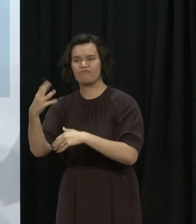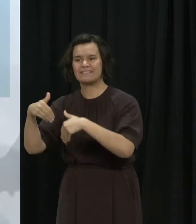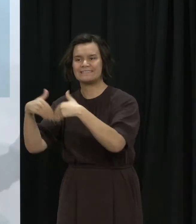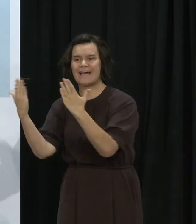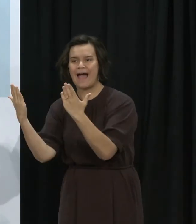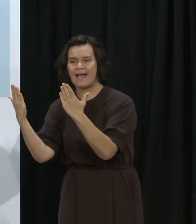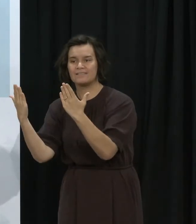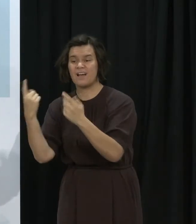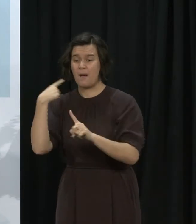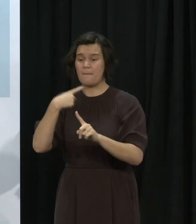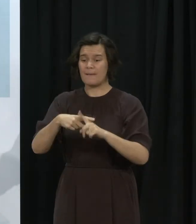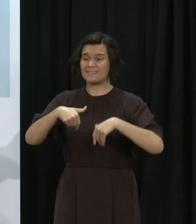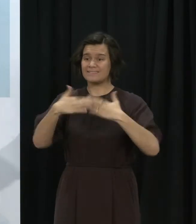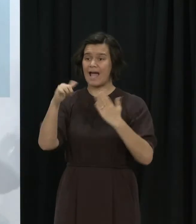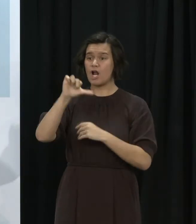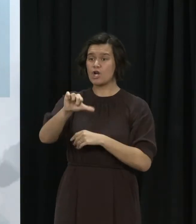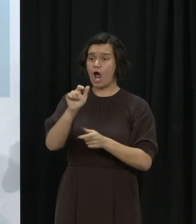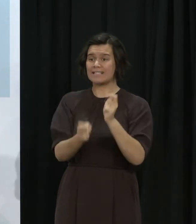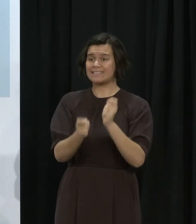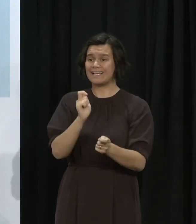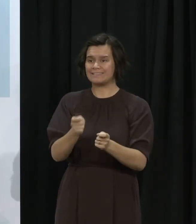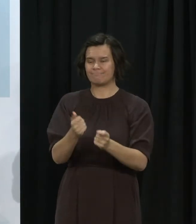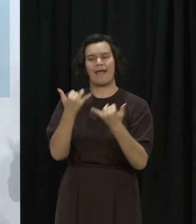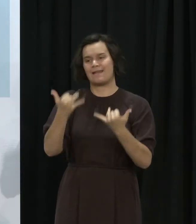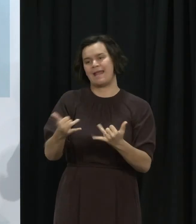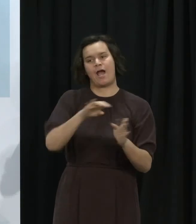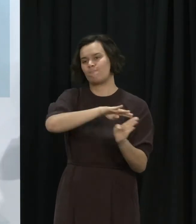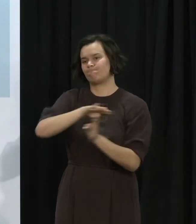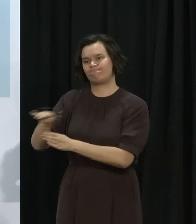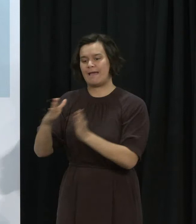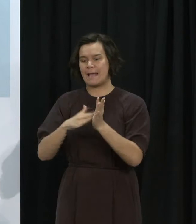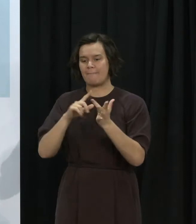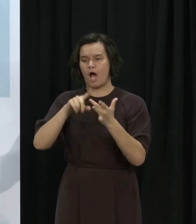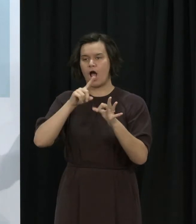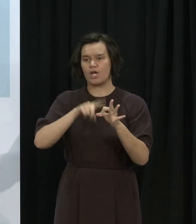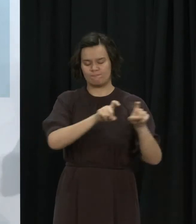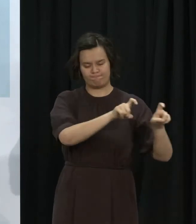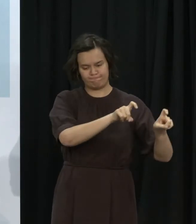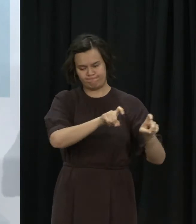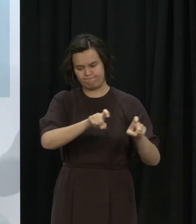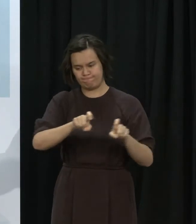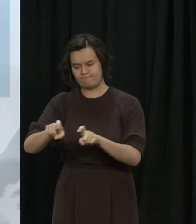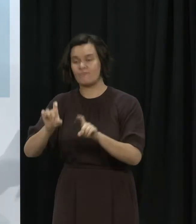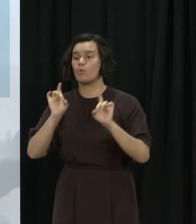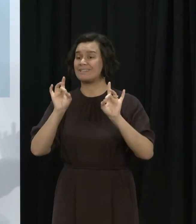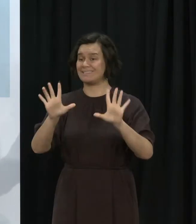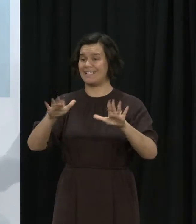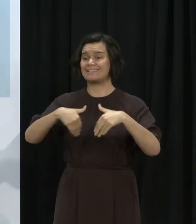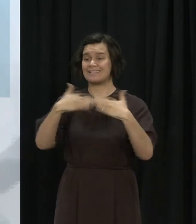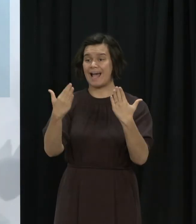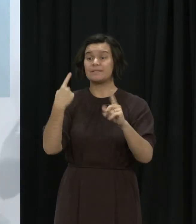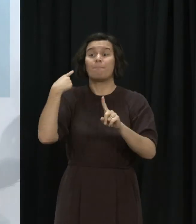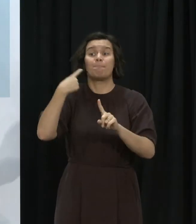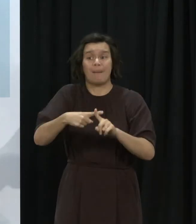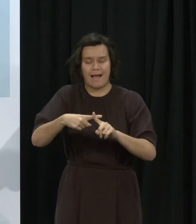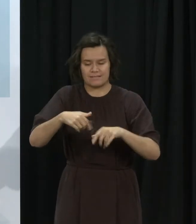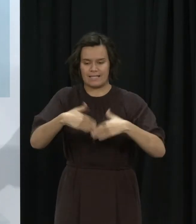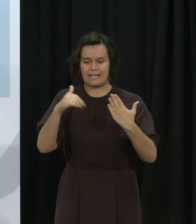whakaroahia ki te 10 nga ra i roto i te noho motuhake me te ra kino e iwa whakamatautau. Kua rerihia taua mahi